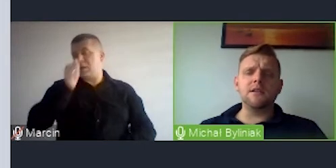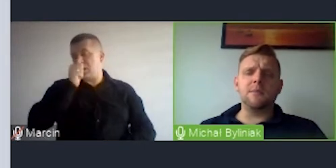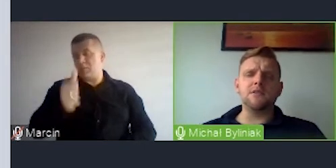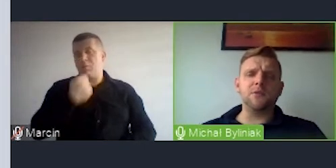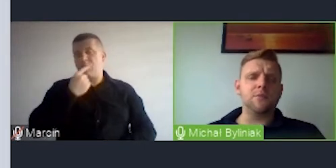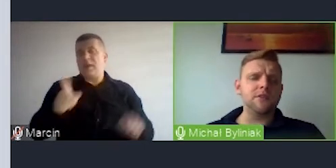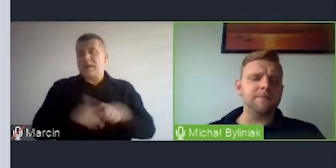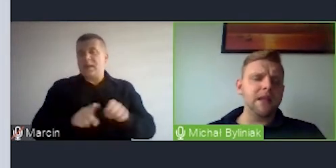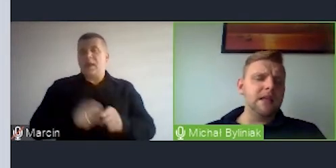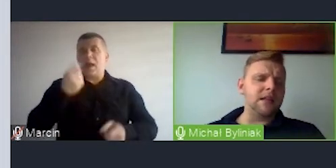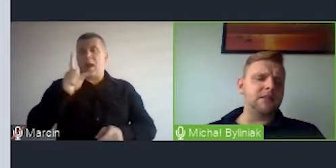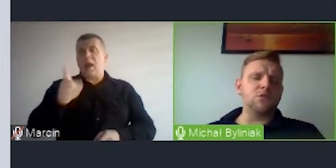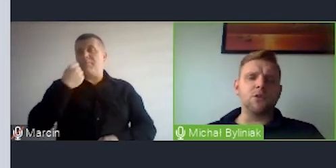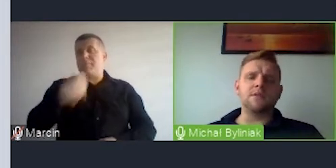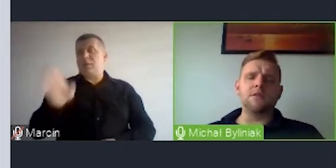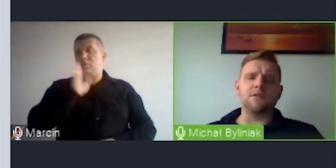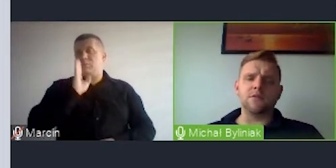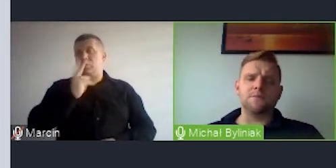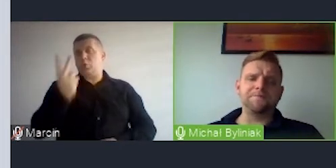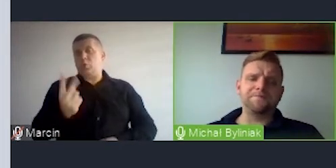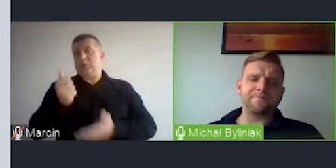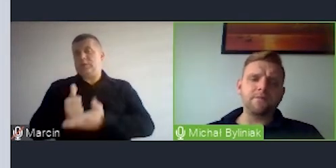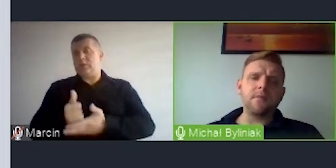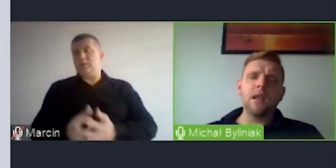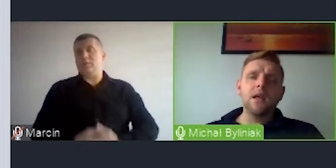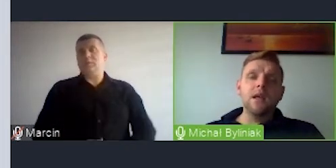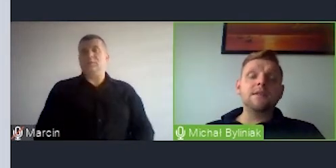ale jest podobny na tym drugim stanowisku.